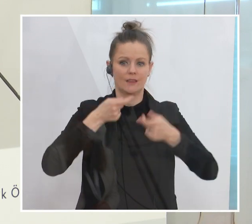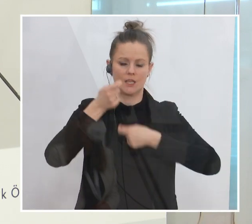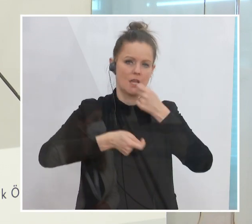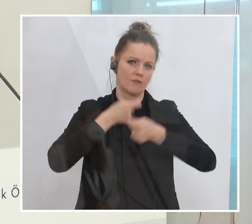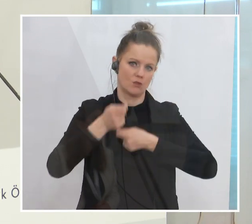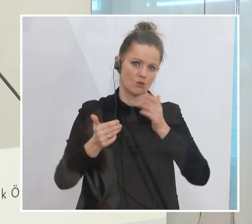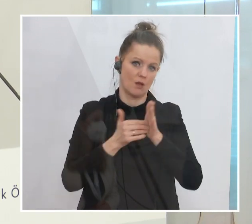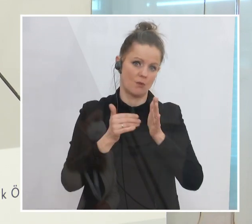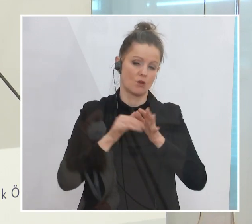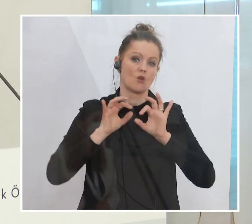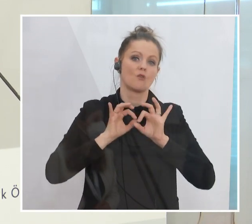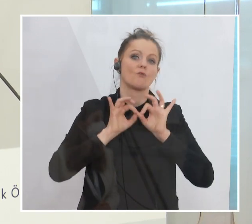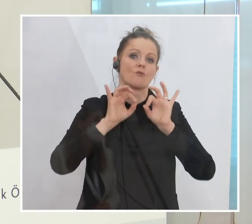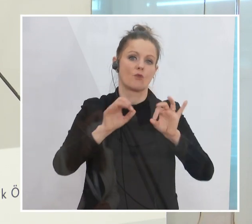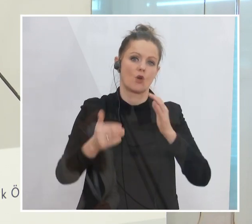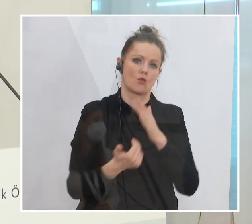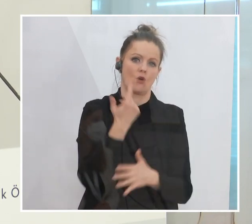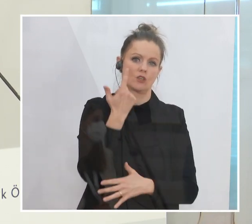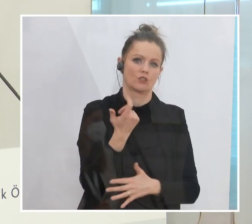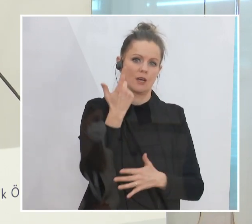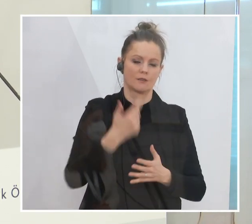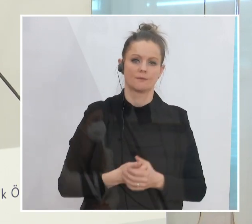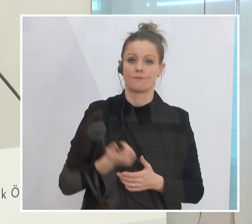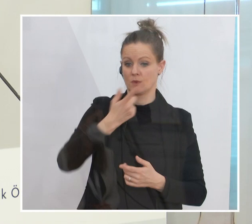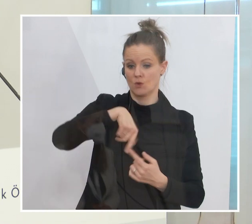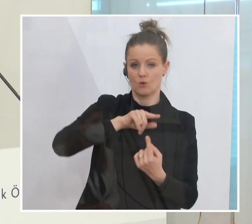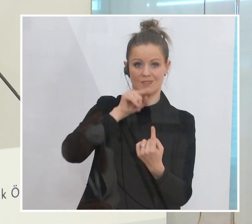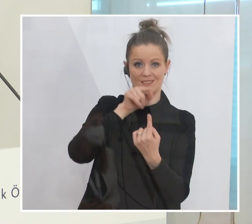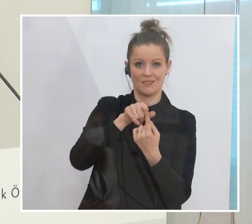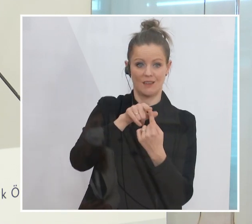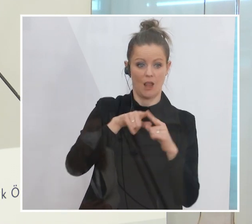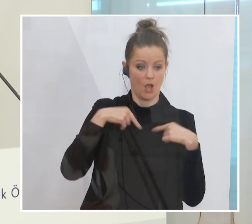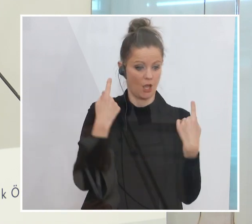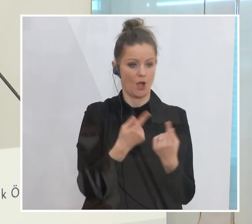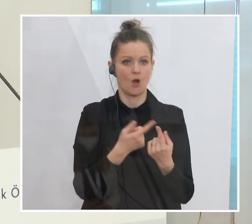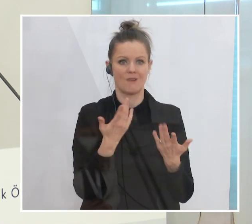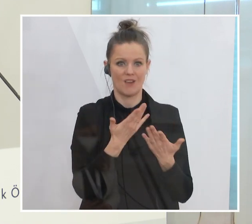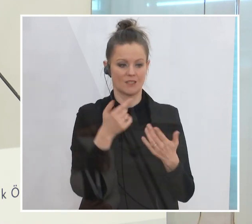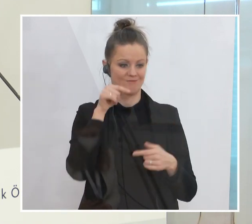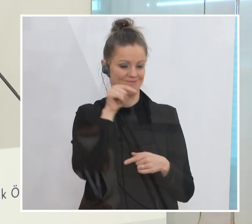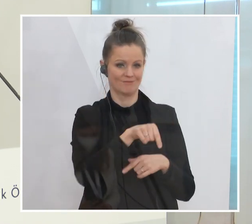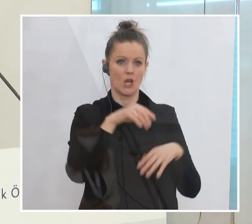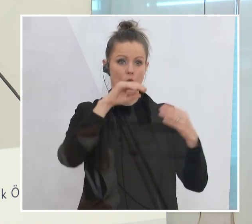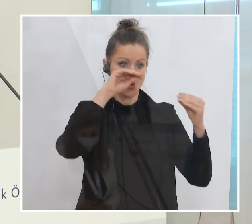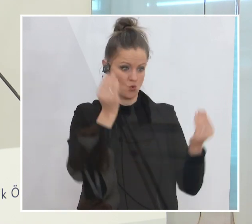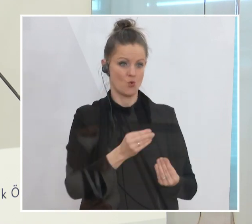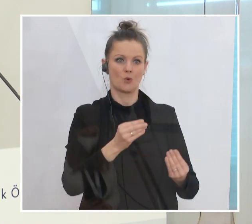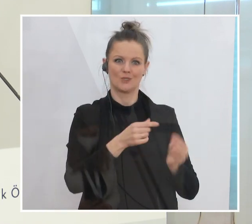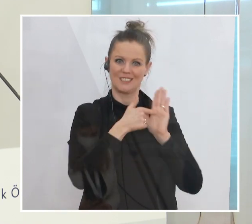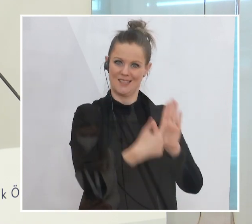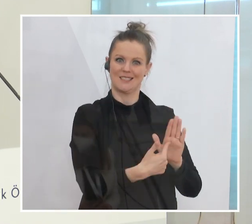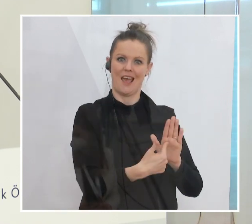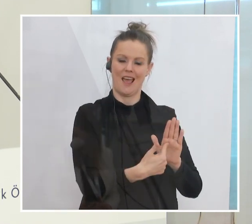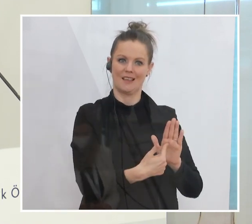für den Neustart. Wir wollen, dass sich die Räume in denen Kunst stattfindet, einladend und